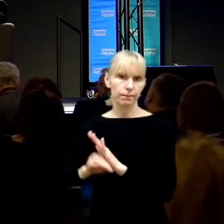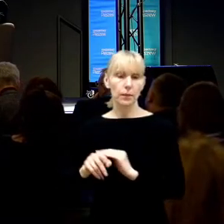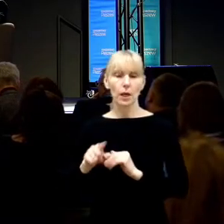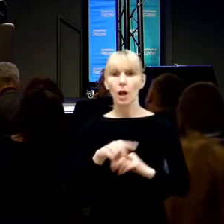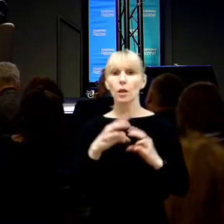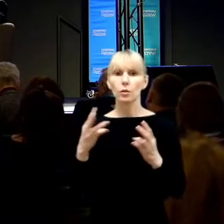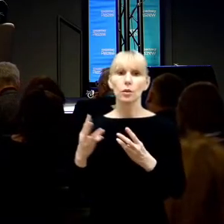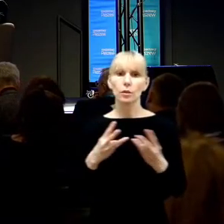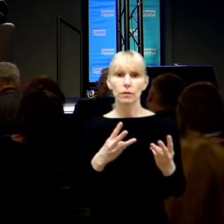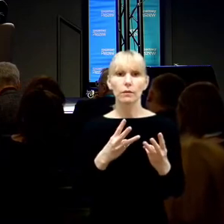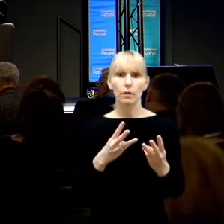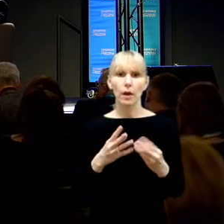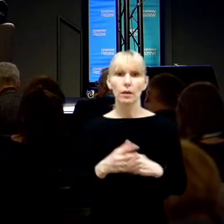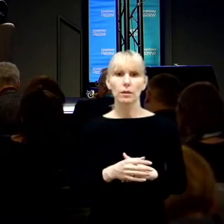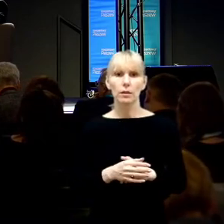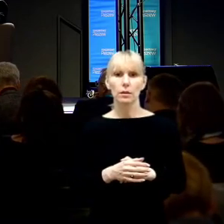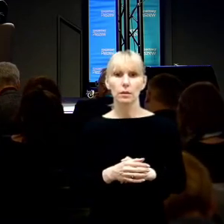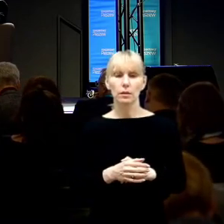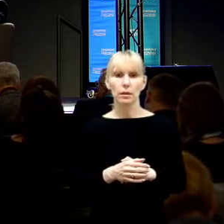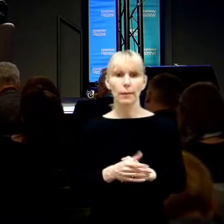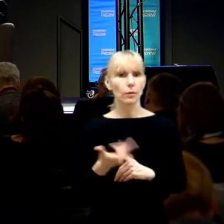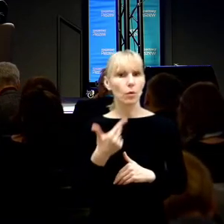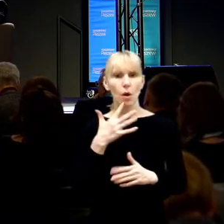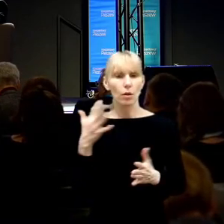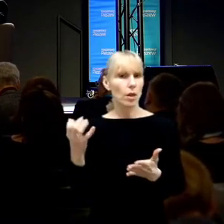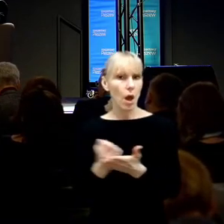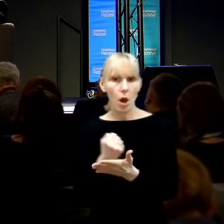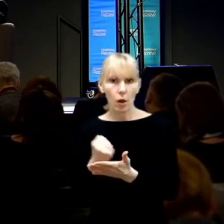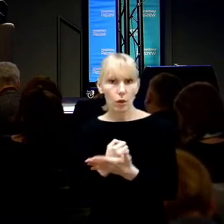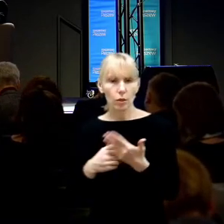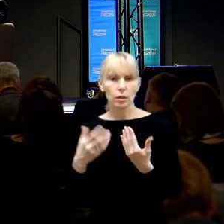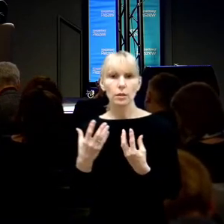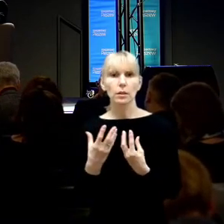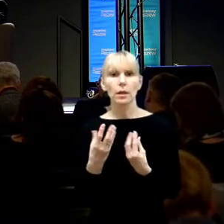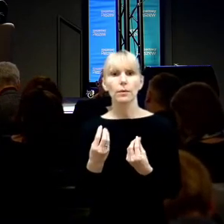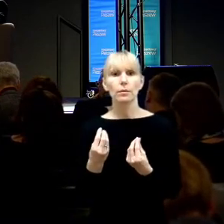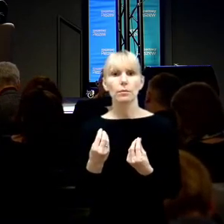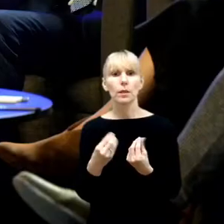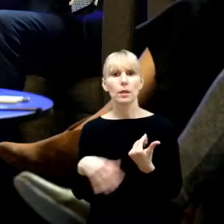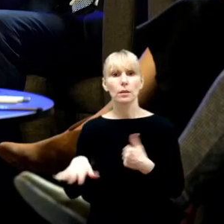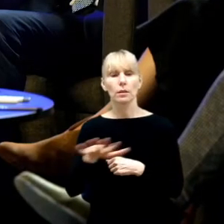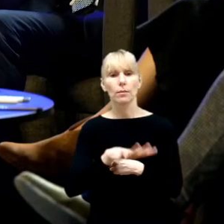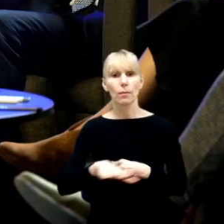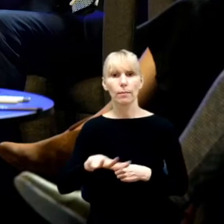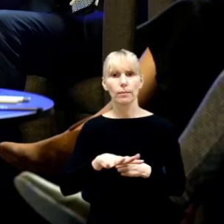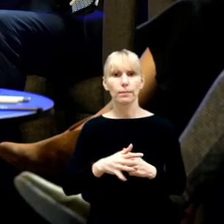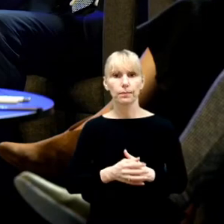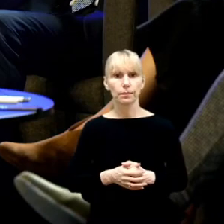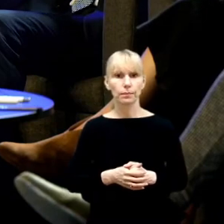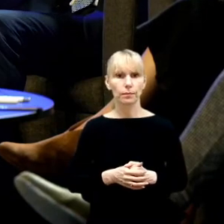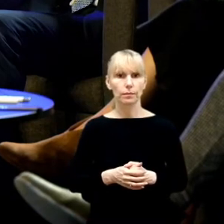My nie korzystamy z pieniędzy publicznych. Mamy dwa fundusze, tak jak tu powiedziano,